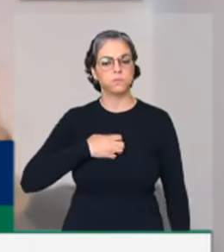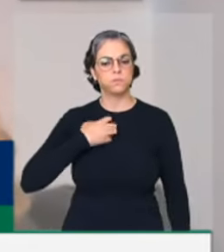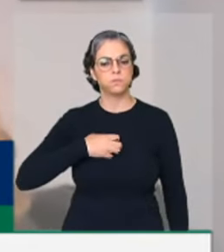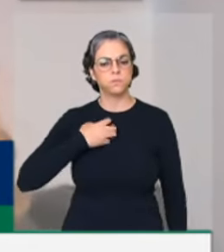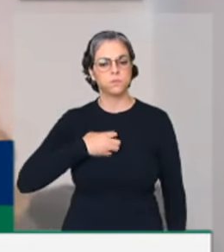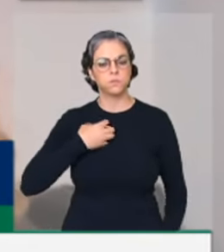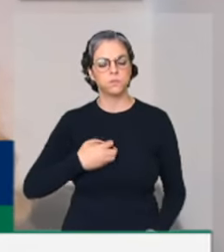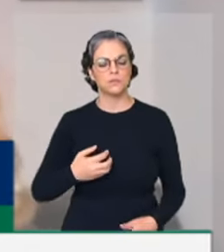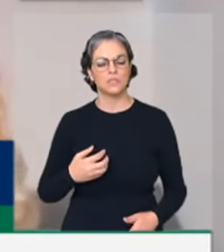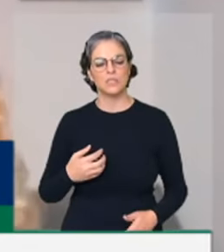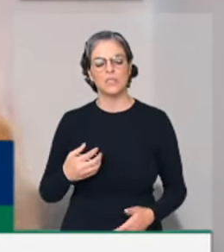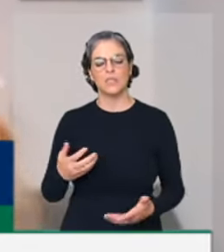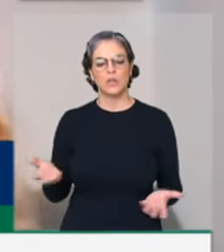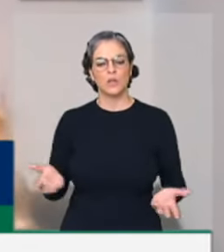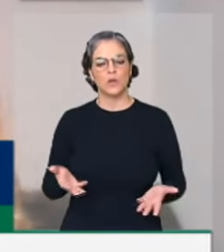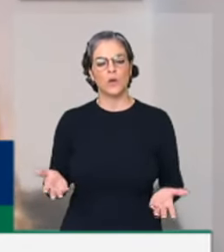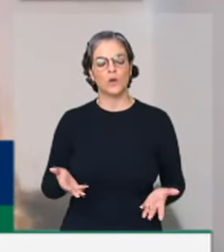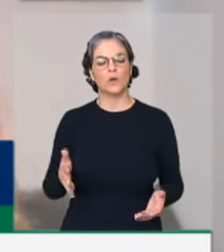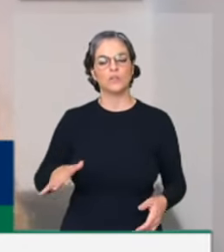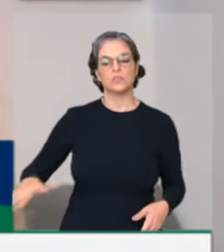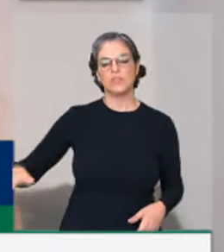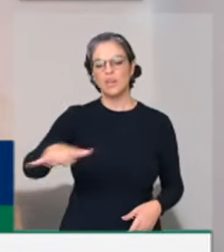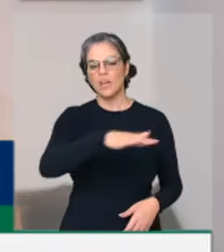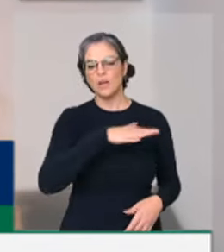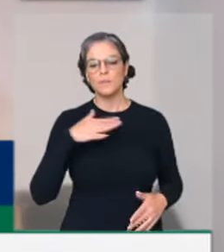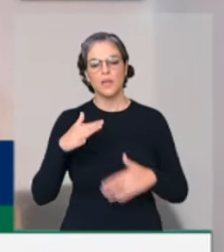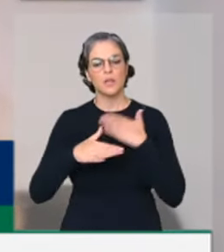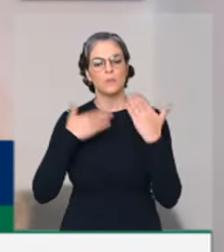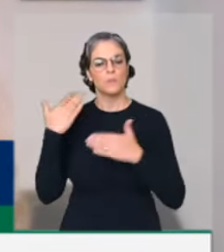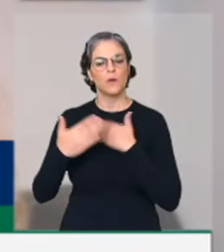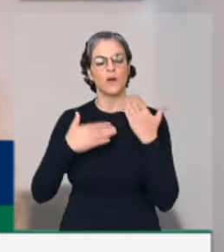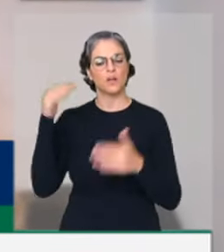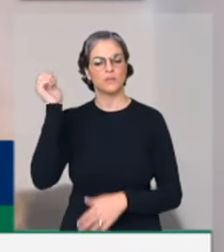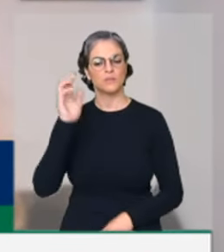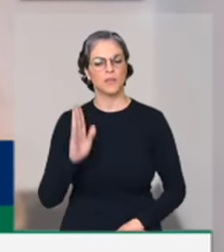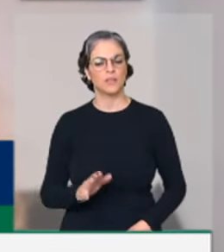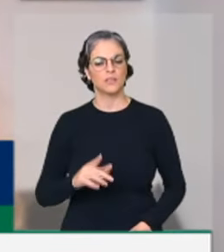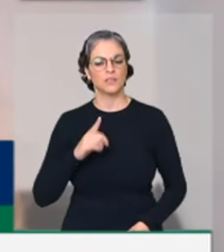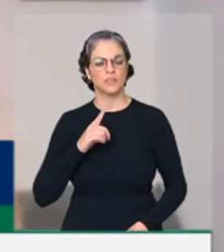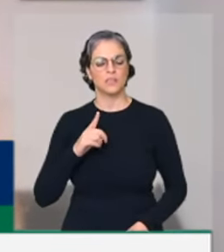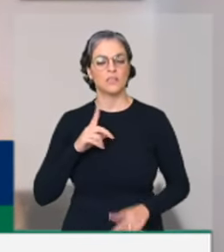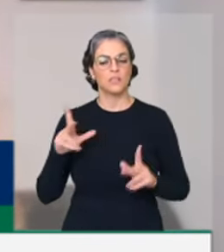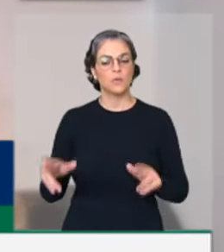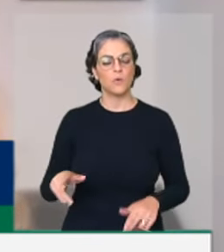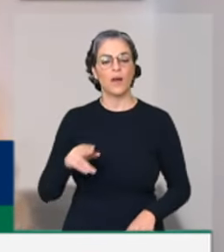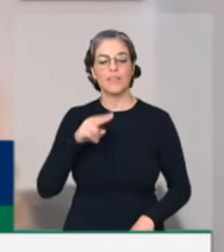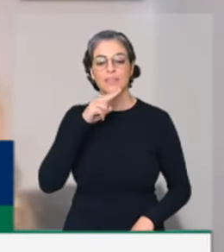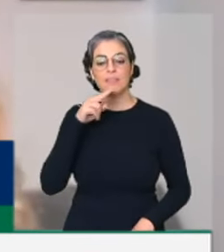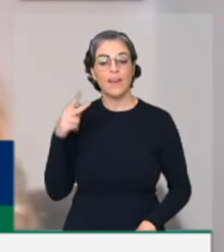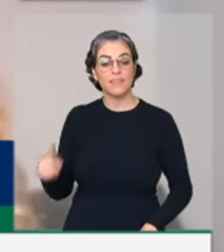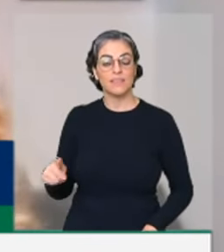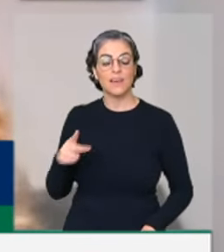ESTAMOS VIVENDO. COMO DISSE SUA NETA CLARINHA.... ESSE ESTADO DE DOR PERMANENTE, ESSE EXPERIMENTO DE DOR NO BRASIL